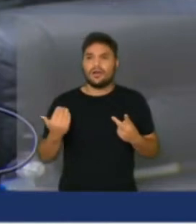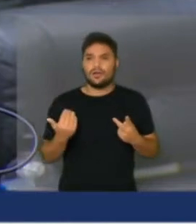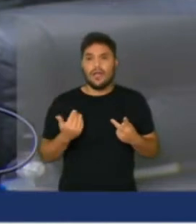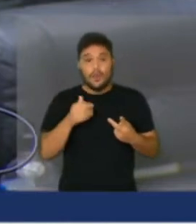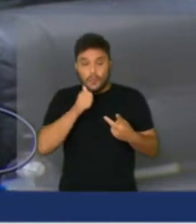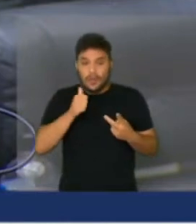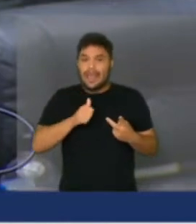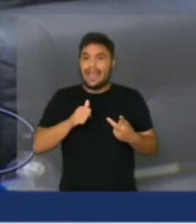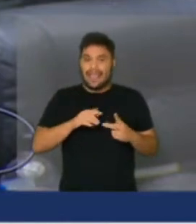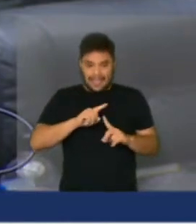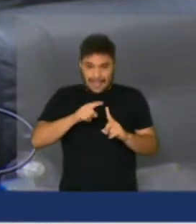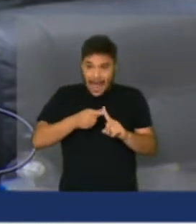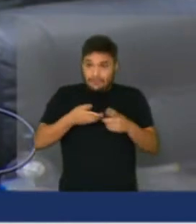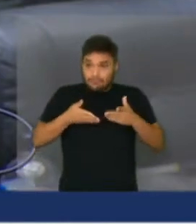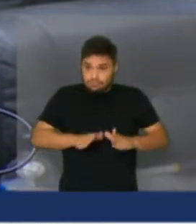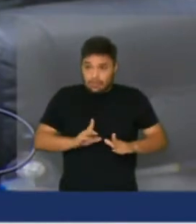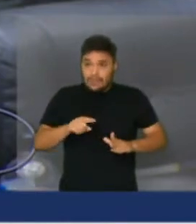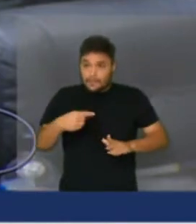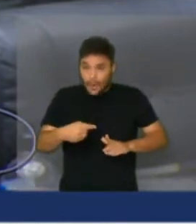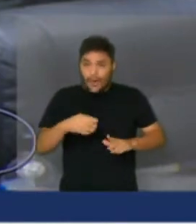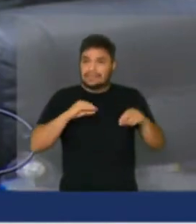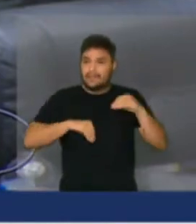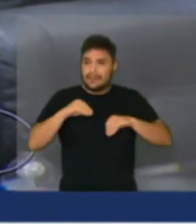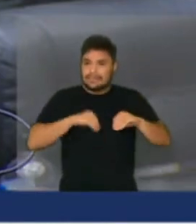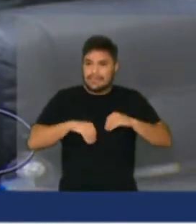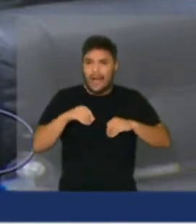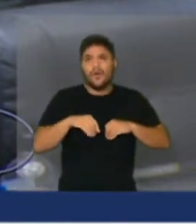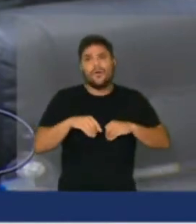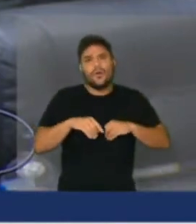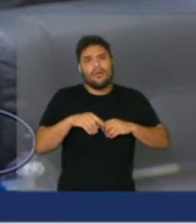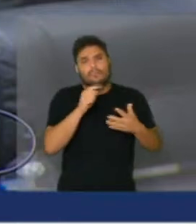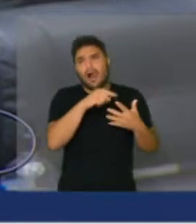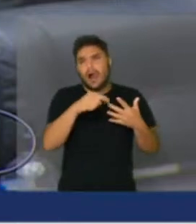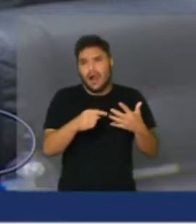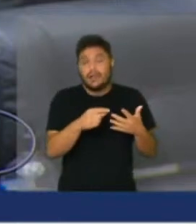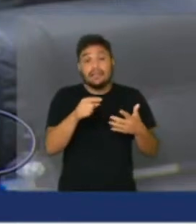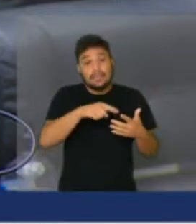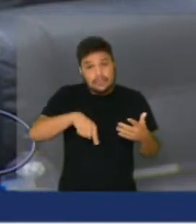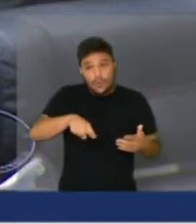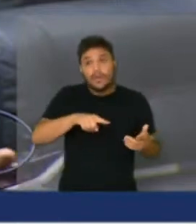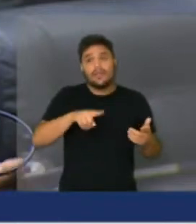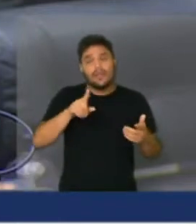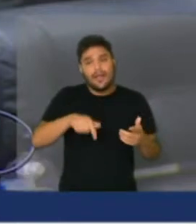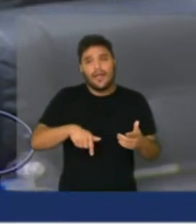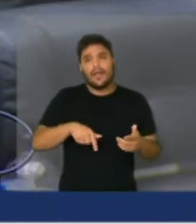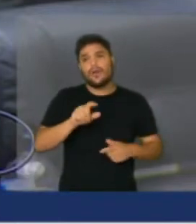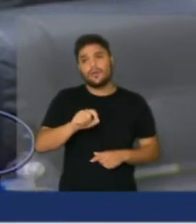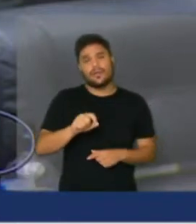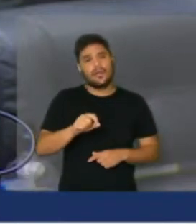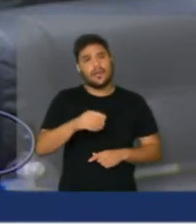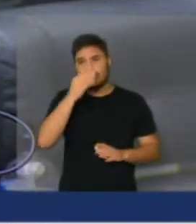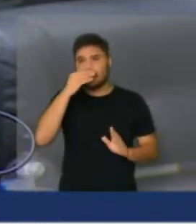OUTRAS COMPLICAÇÕES. E, TUDO ISSO, É DESCONSIDERADO NESSA DISCUSSÃO OS HOMENS SABEM MAIS DE GRAVIDEZ AQUI DO QUE